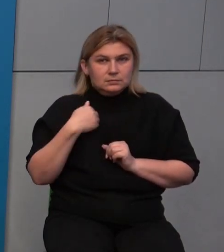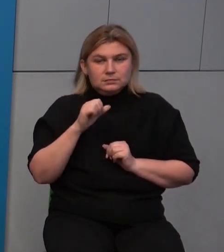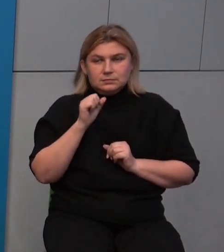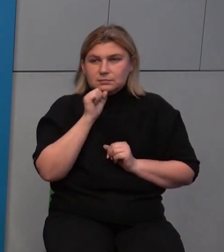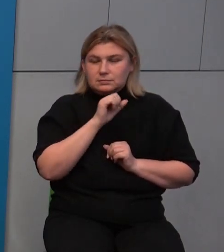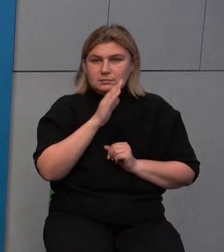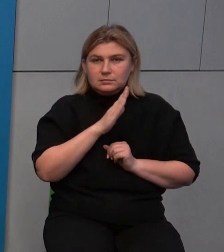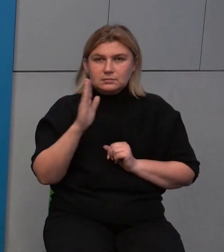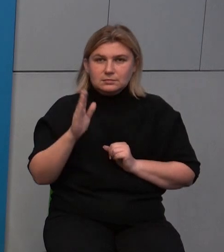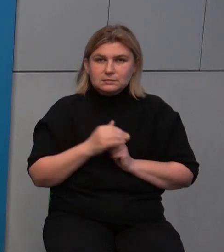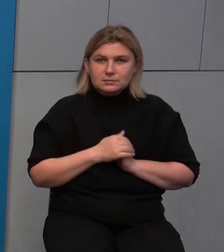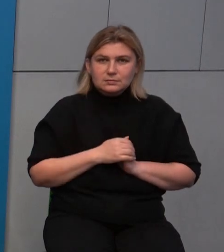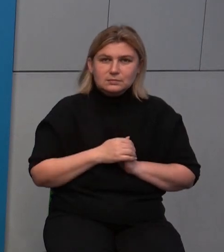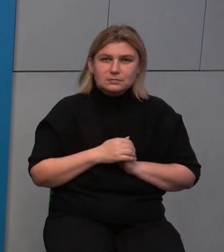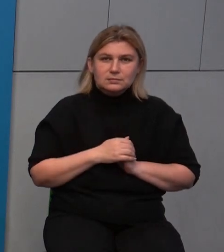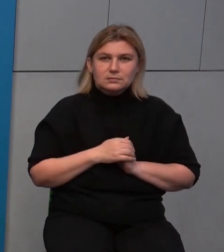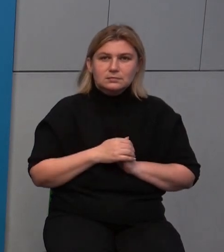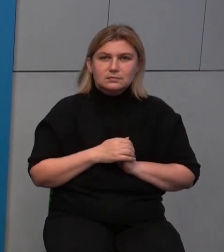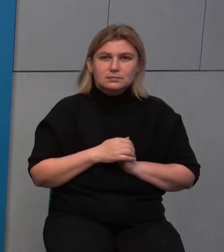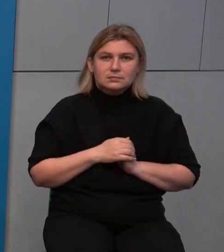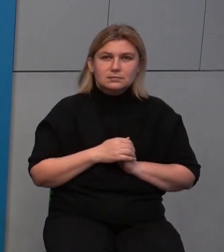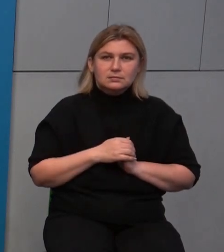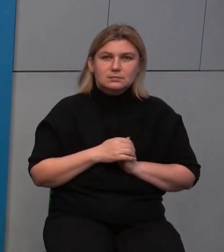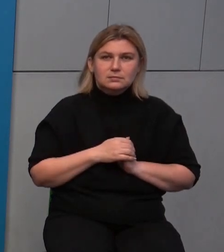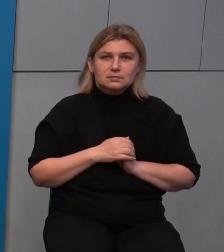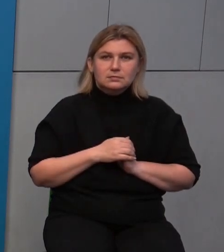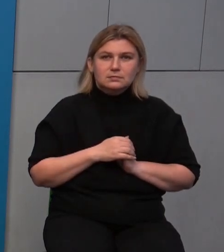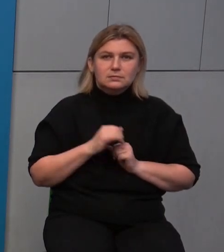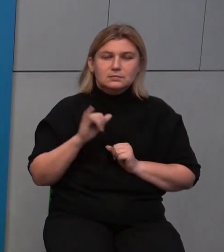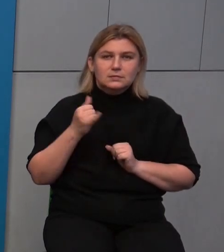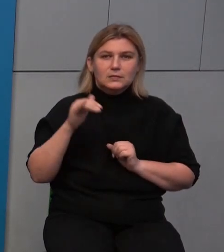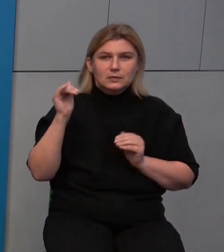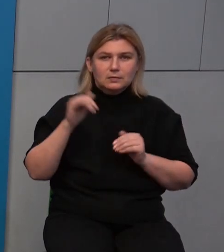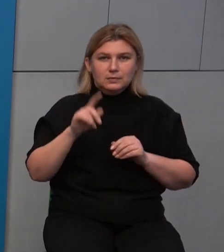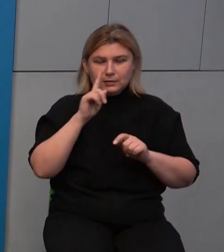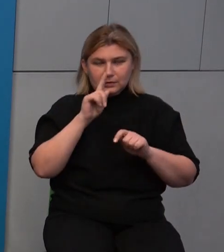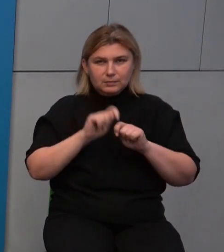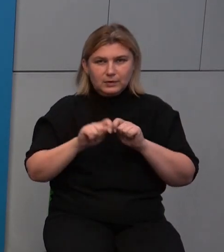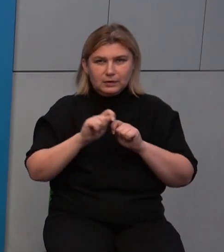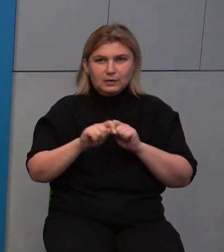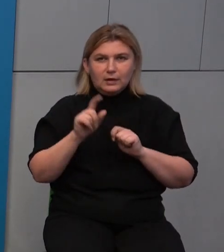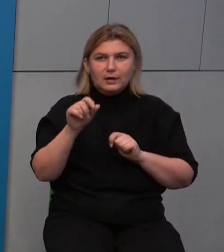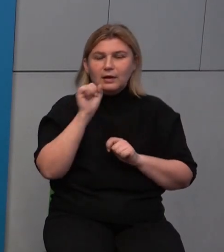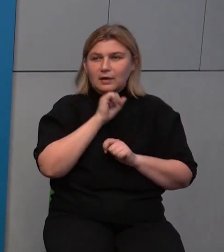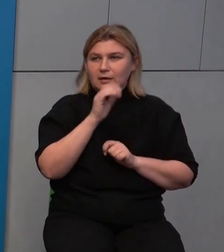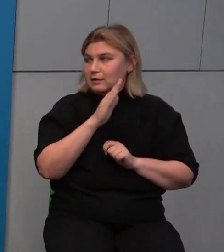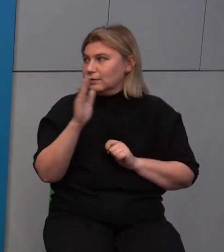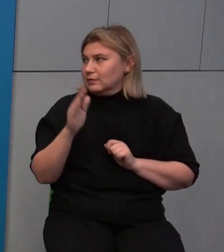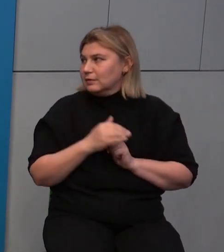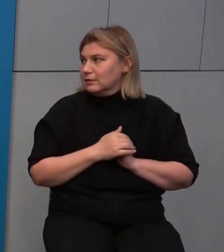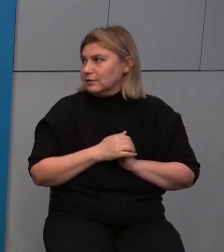I jeszcze jedno pytanie, jak można dotrzeć do tych archiwów? Jak pani dotarła do tych archiwów? Dziękuję.